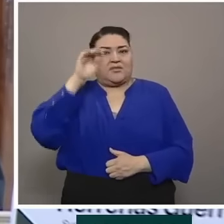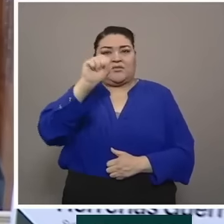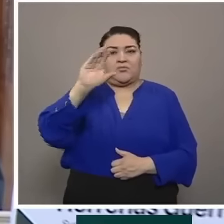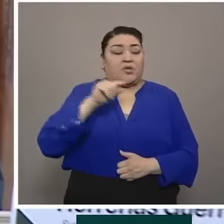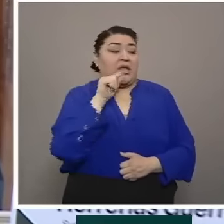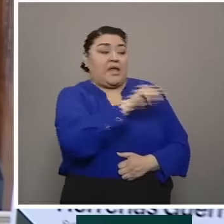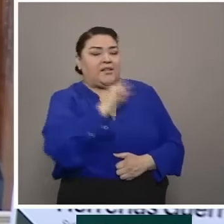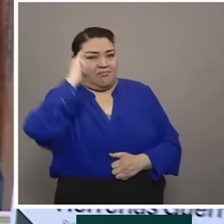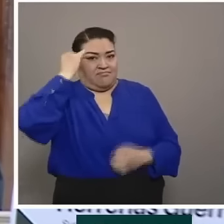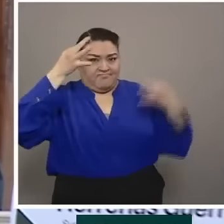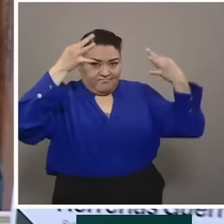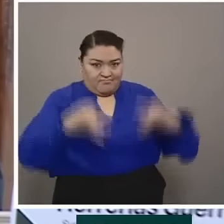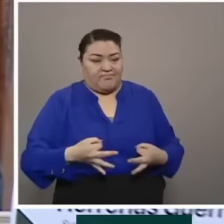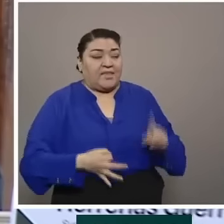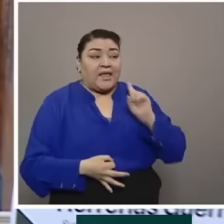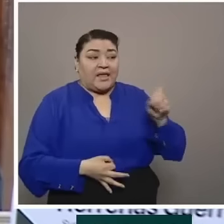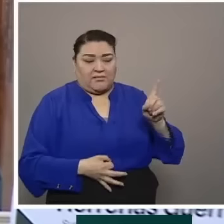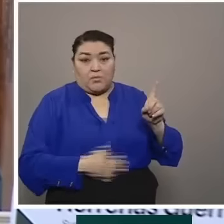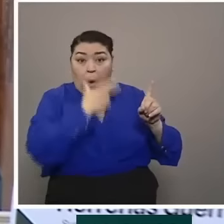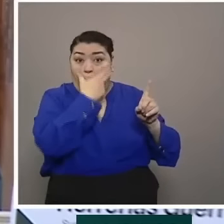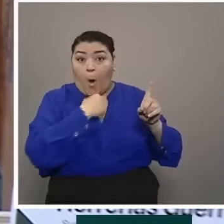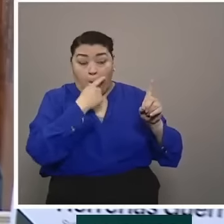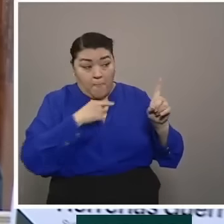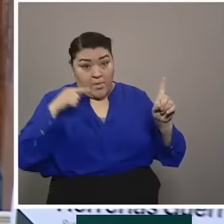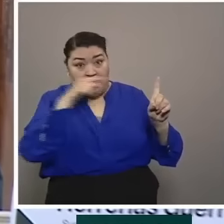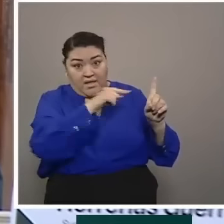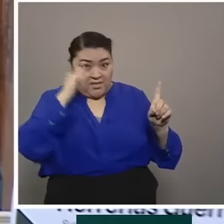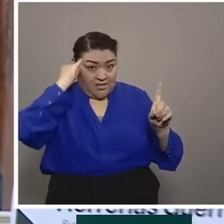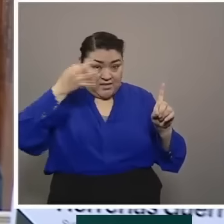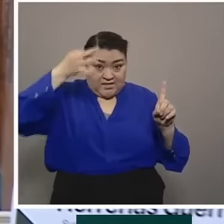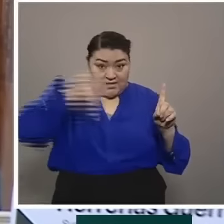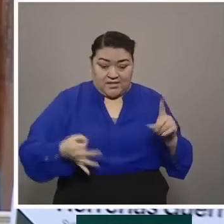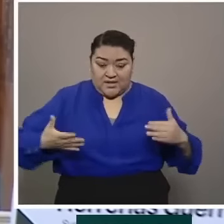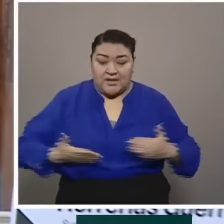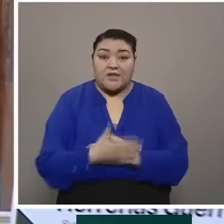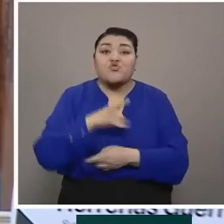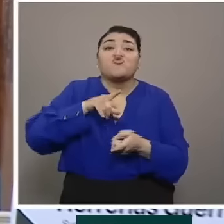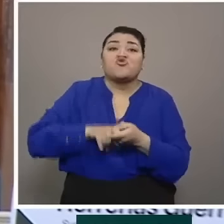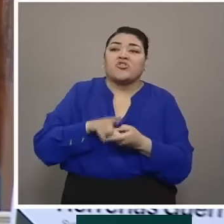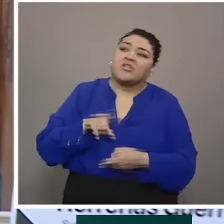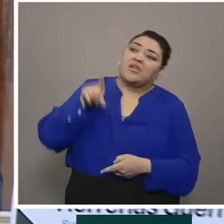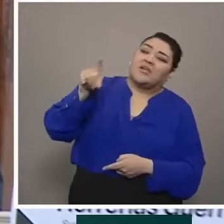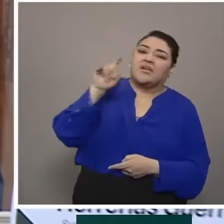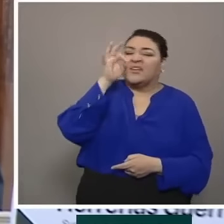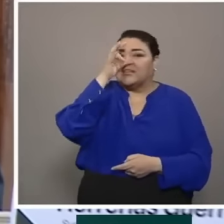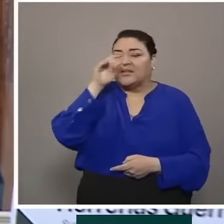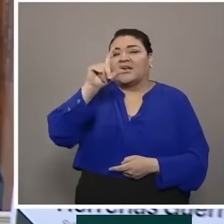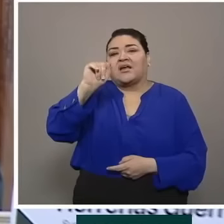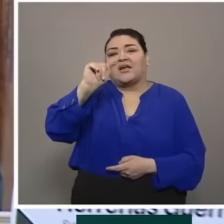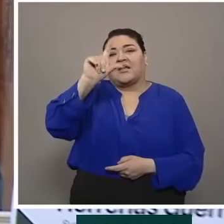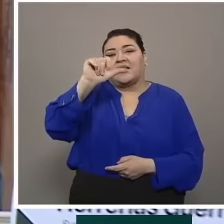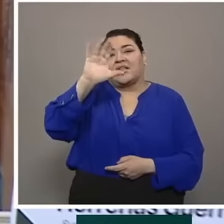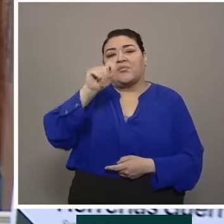a un a un indígena originario de San Agustín Tlacoltepec en Oaxaca. Él habla la lenguaco,